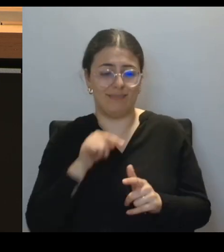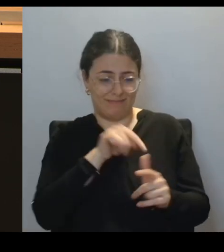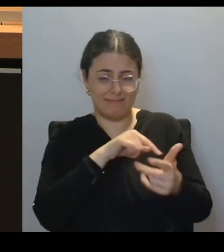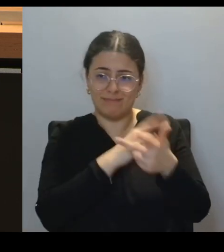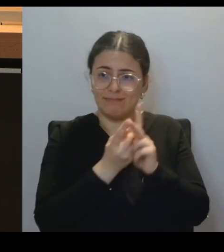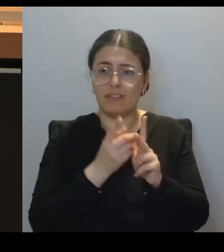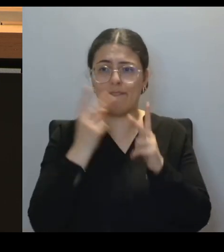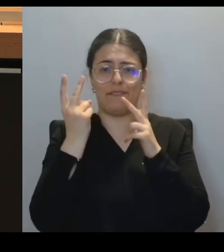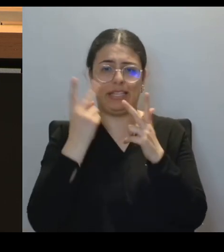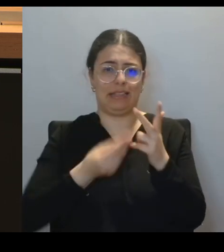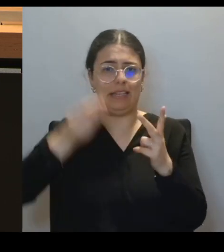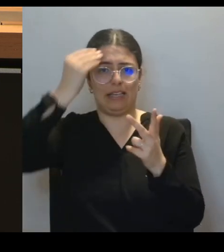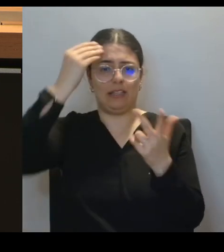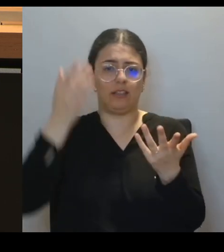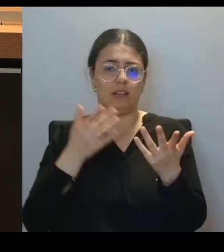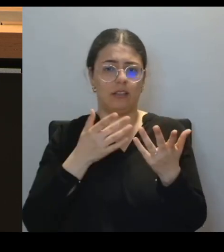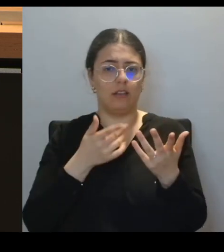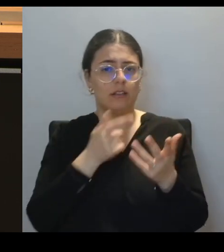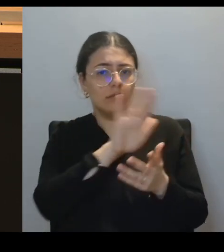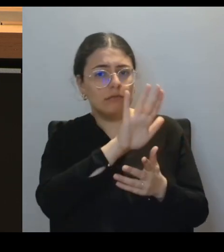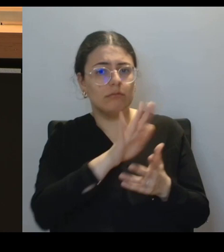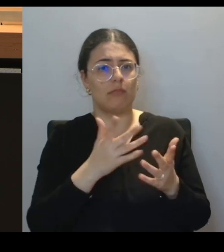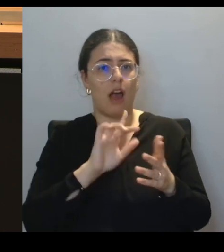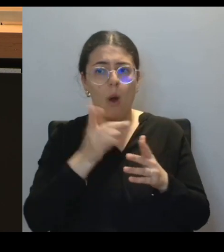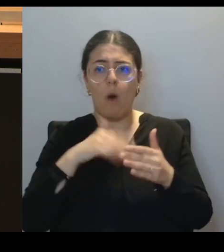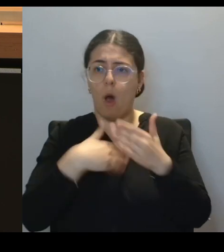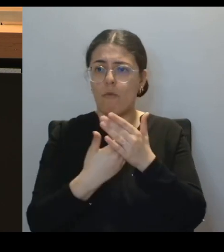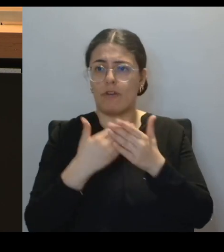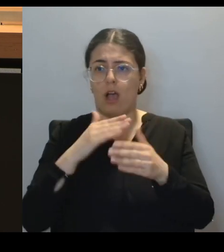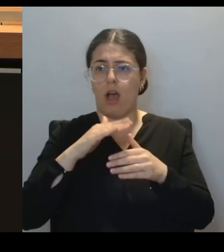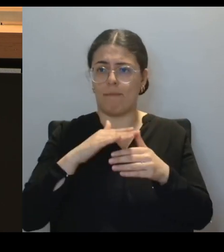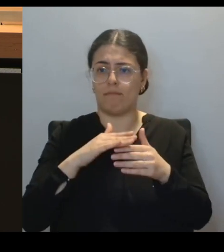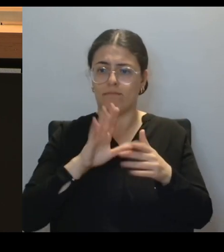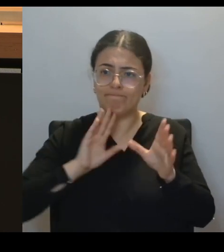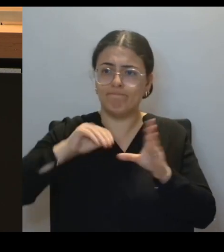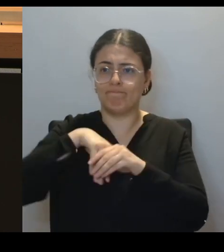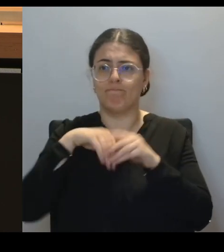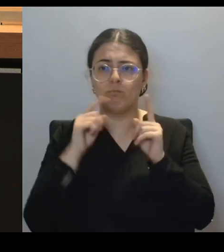in ihren Aufgabenfelder fallen würden. Und natürlich und da käme ich auf die Idee zu sagen